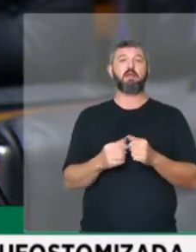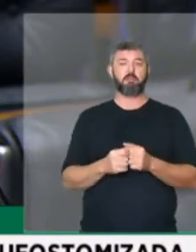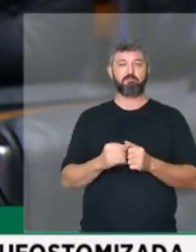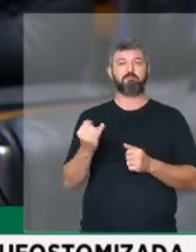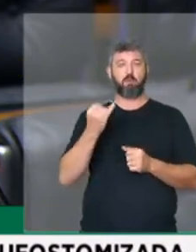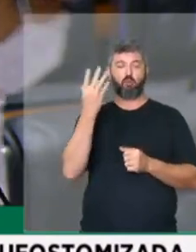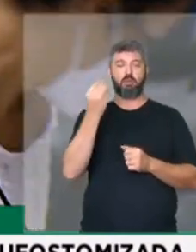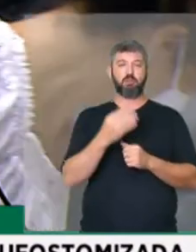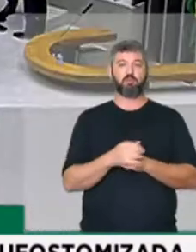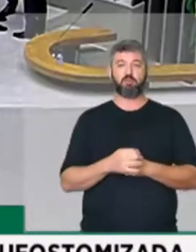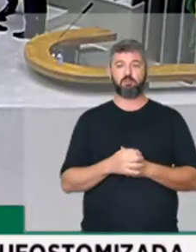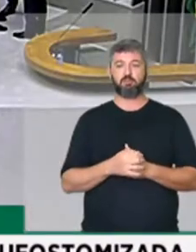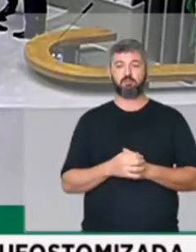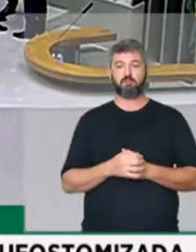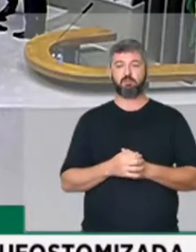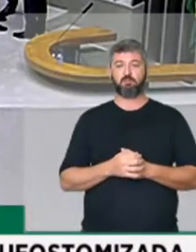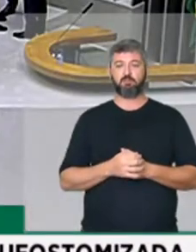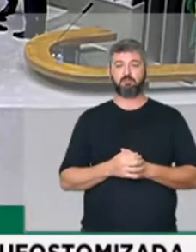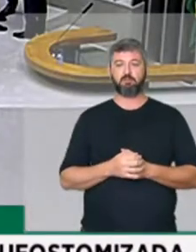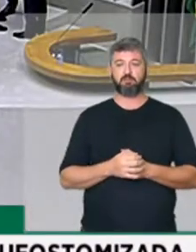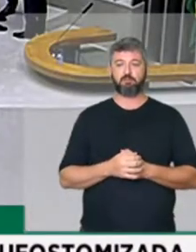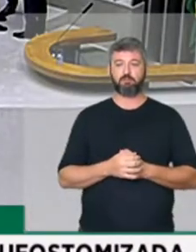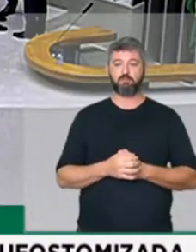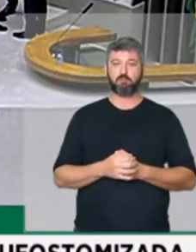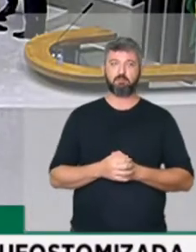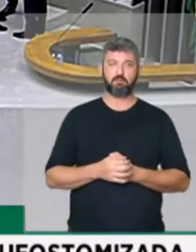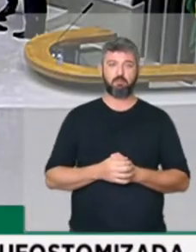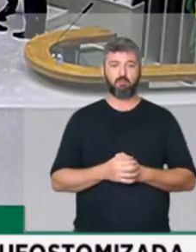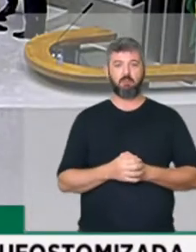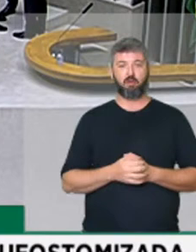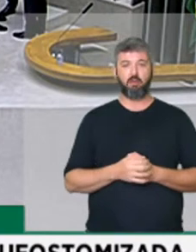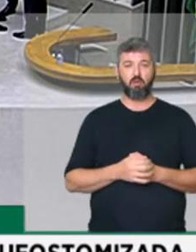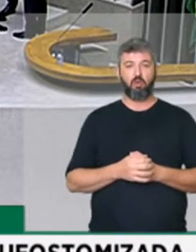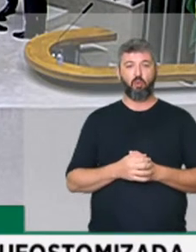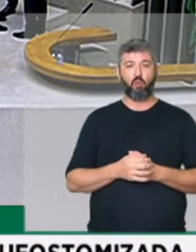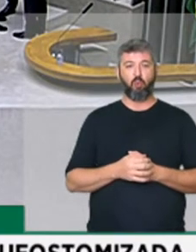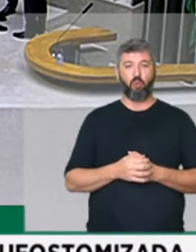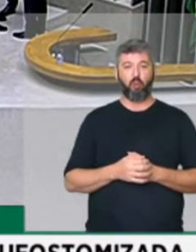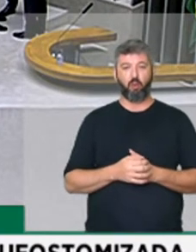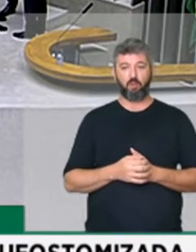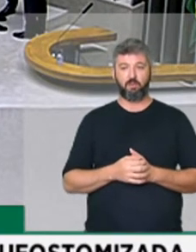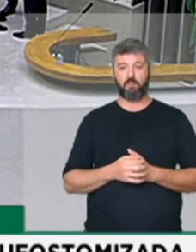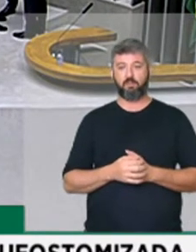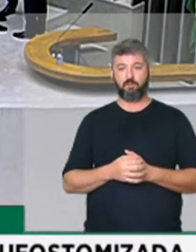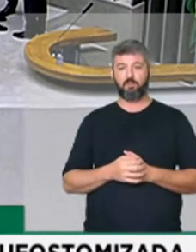NÃO SÓ PRA RECONHECER ESSAS CRIANÇAS MAS TODAS AS FAMÍLIAS QUE PRECISAM DE TODO APOIO DO PODER PÚBLICO. [DEP. JANDIRA FEGHALI]: PCDOB, PRESIDENTE.